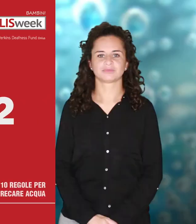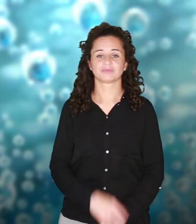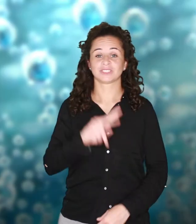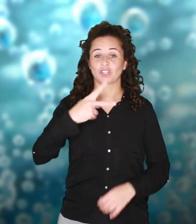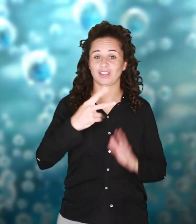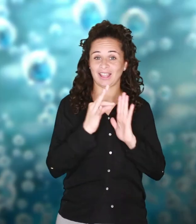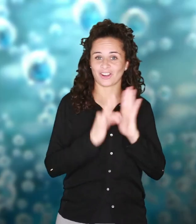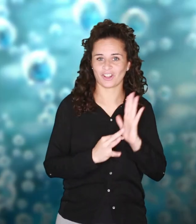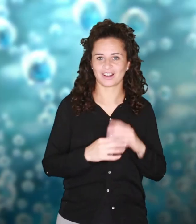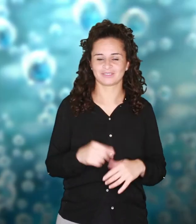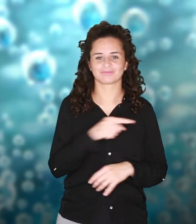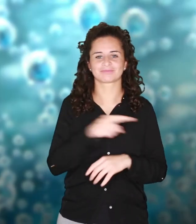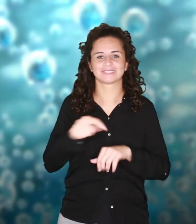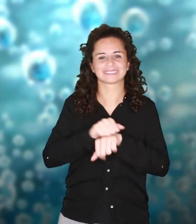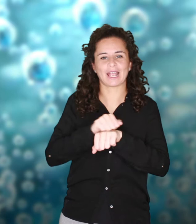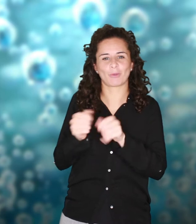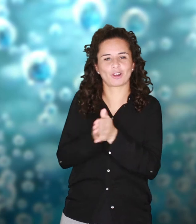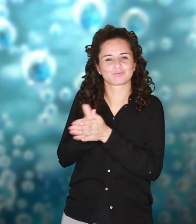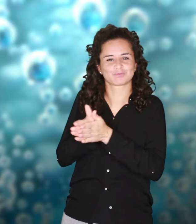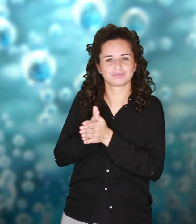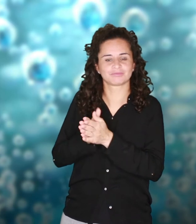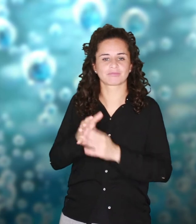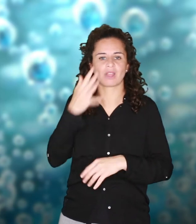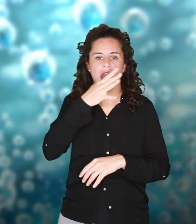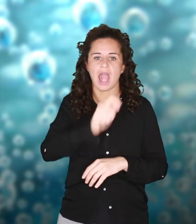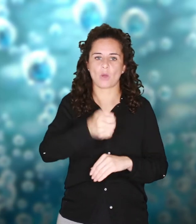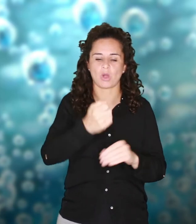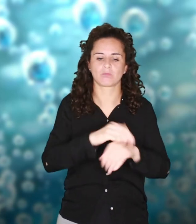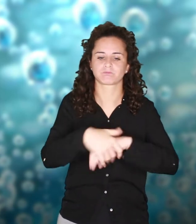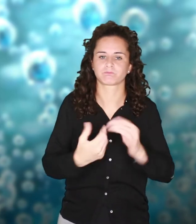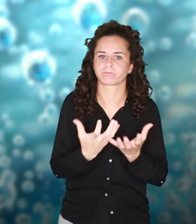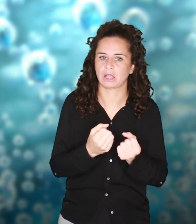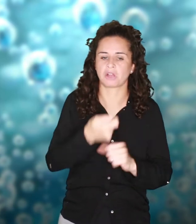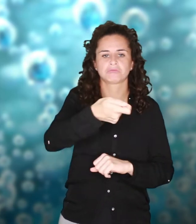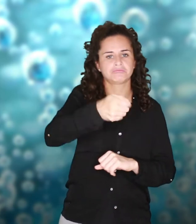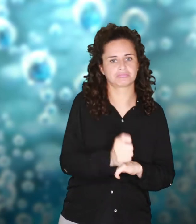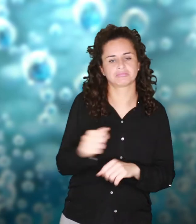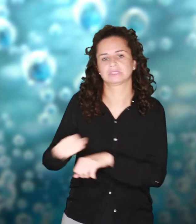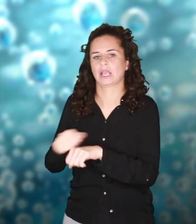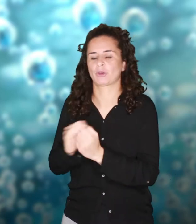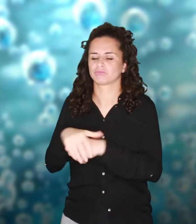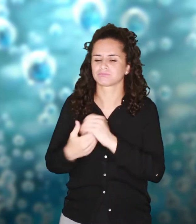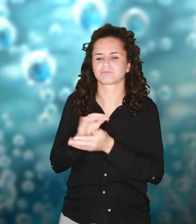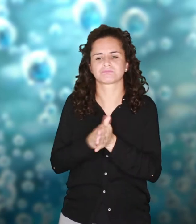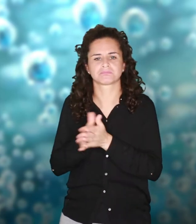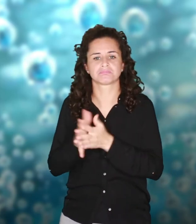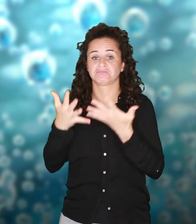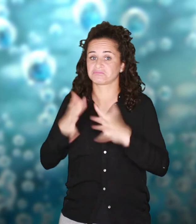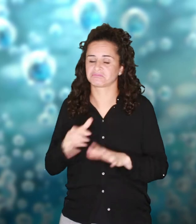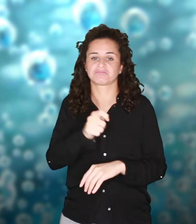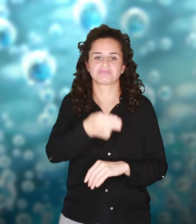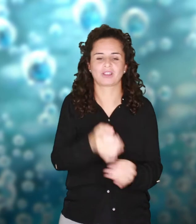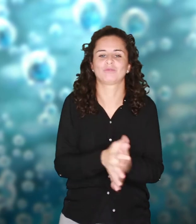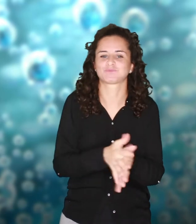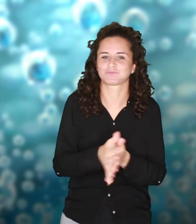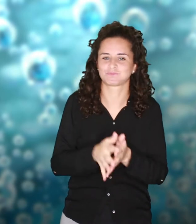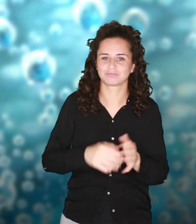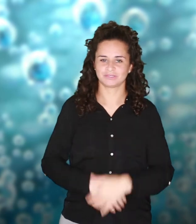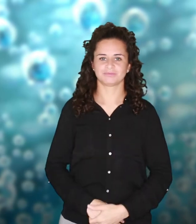Seconda regola: quando lavi le mani chiudi il rubinetto mentre le insaponi e aprilo solo per risciacquare le mani.